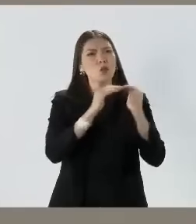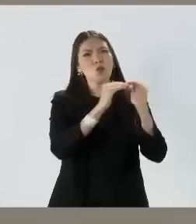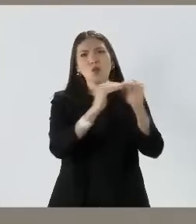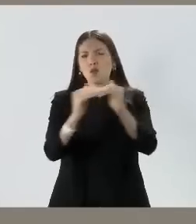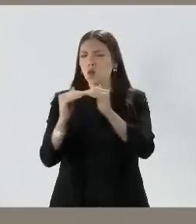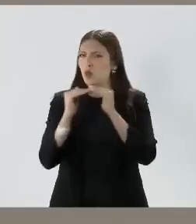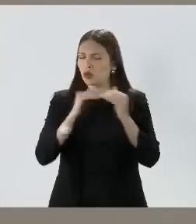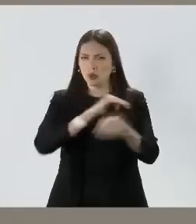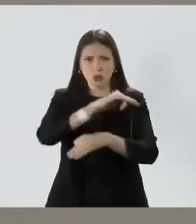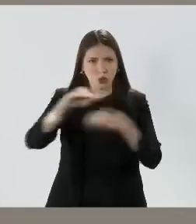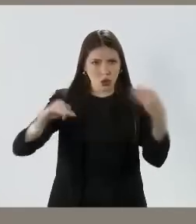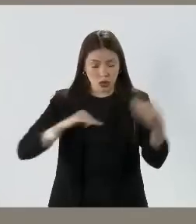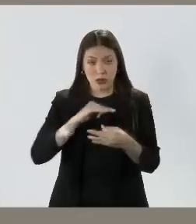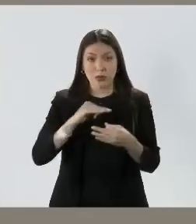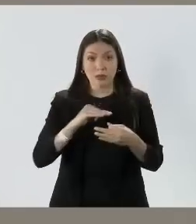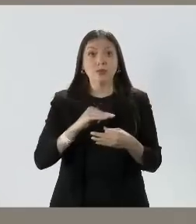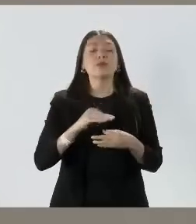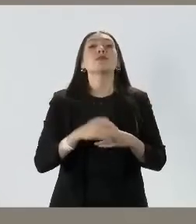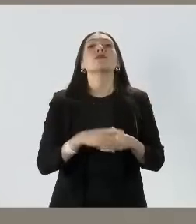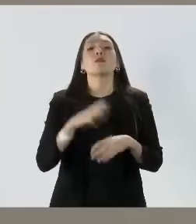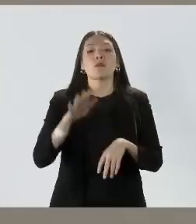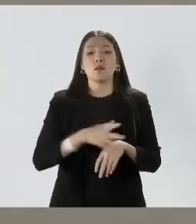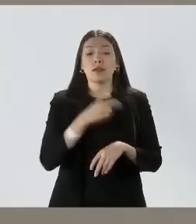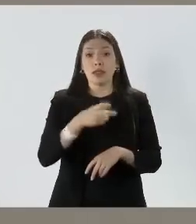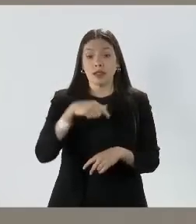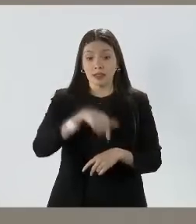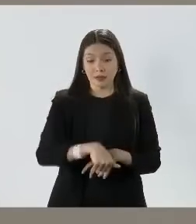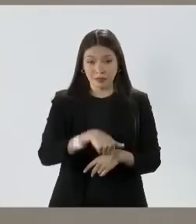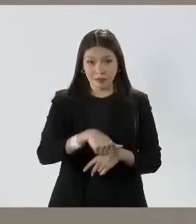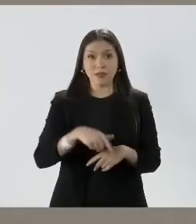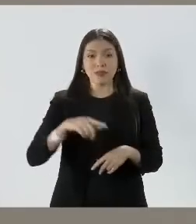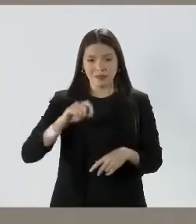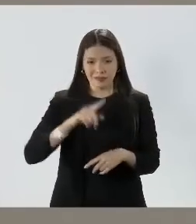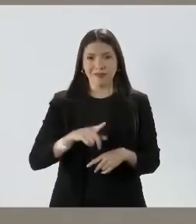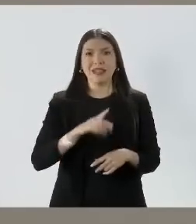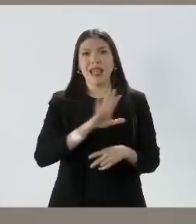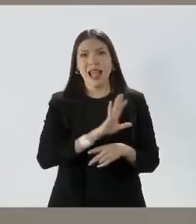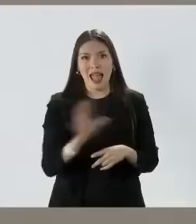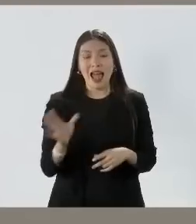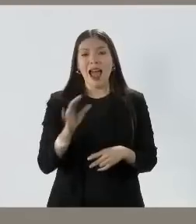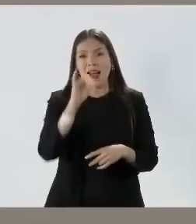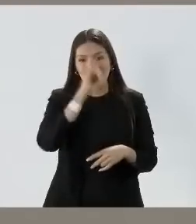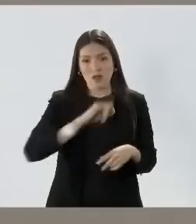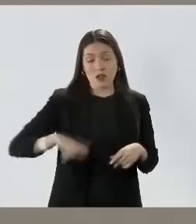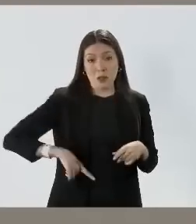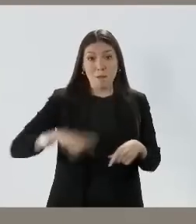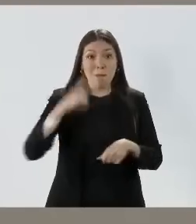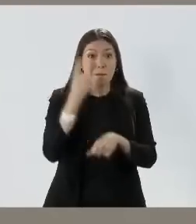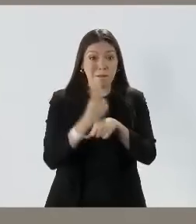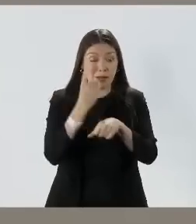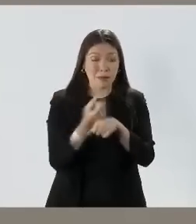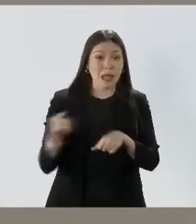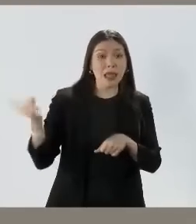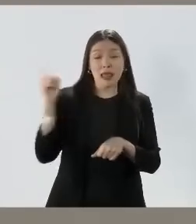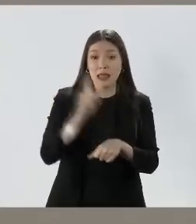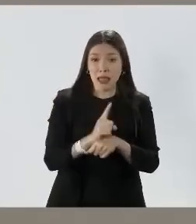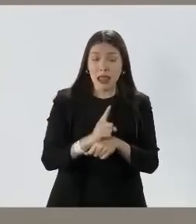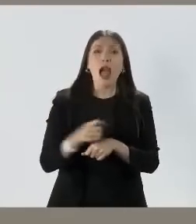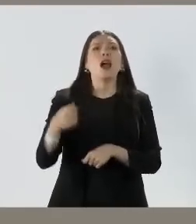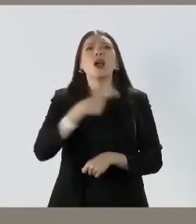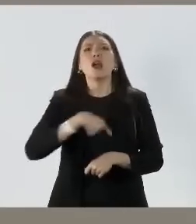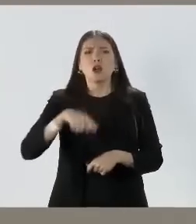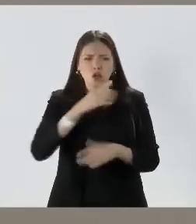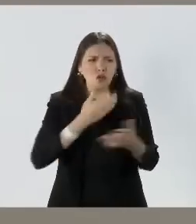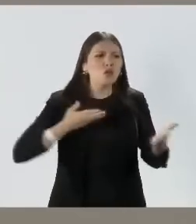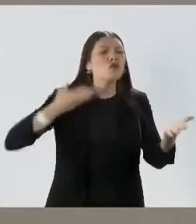en nuestro primer día de gobierno acudimos en auxilio a las comunidades de zochimilco